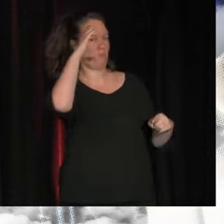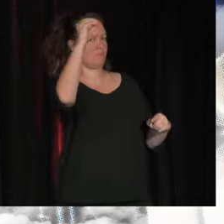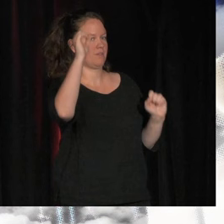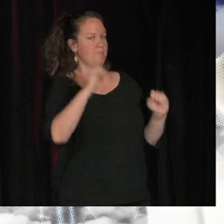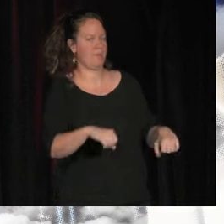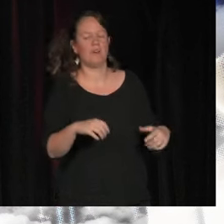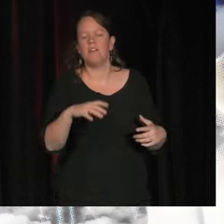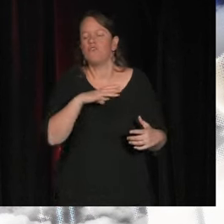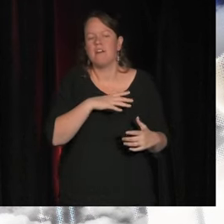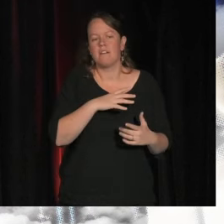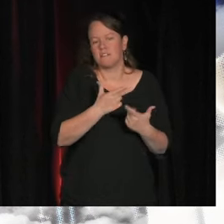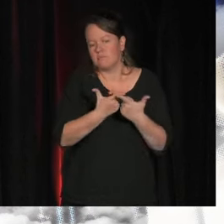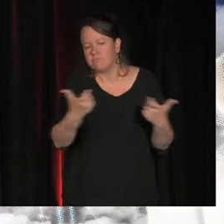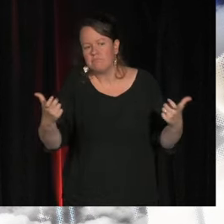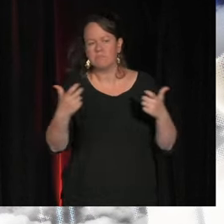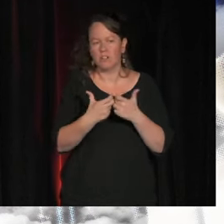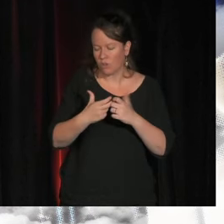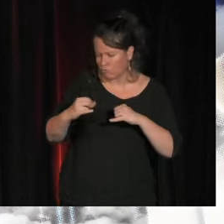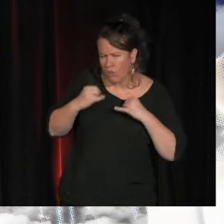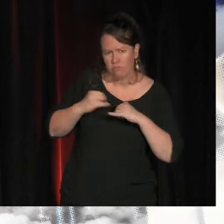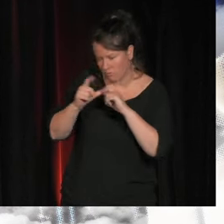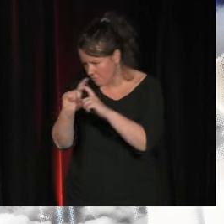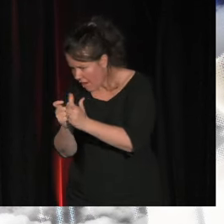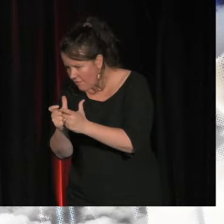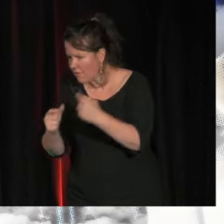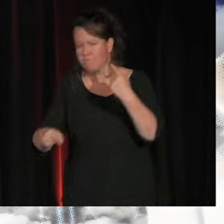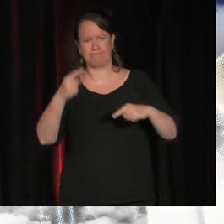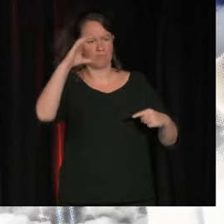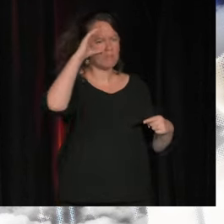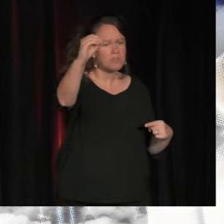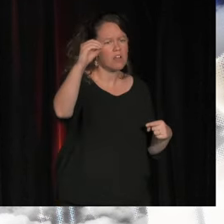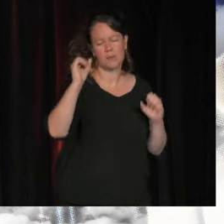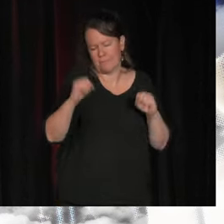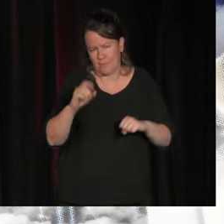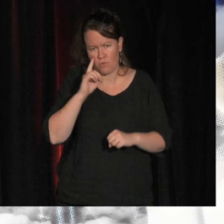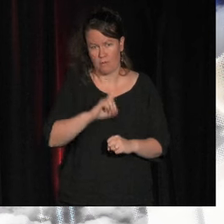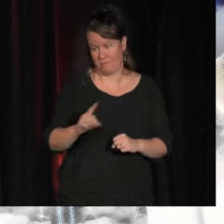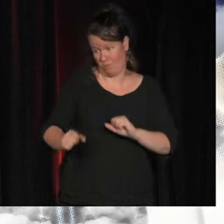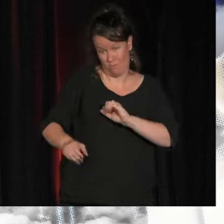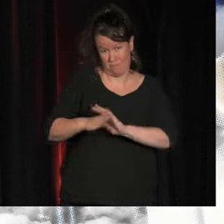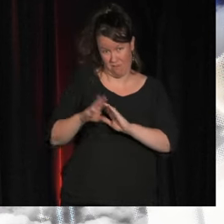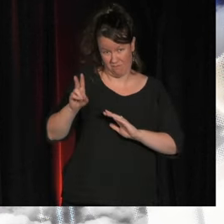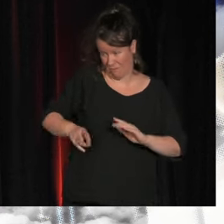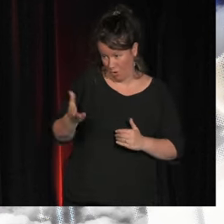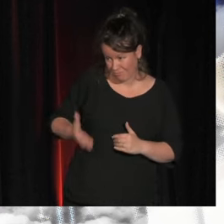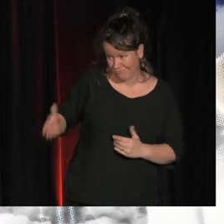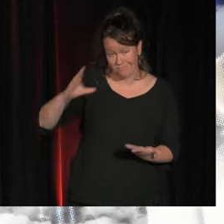Il y en a qui vont être repérés très jeunes et ensuite, vont devenir pro extrêmement jeunes. Mais parfois, non, c'est la scène amateurs qui permet de repérer quelqu'un